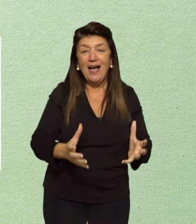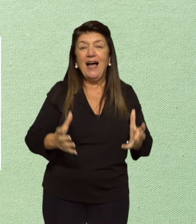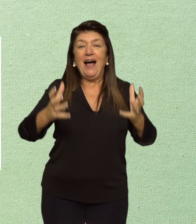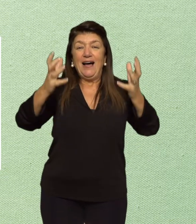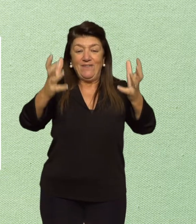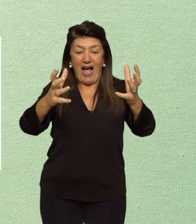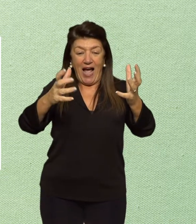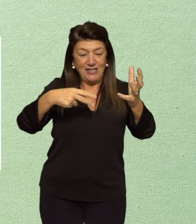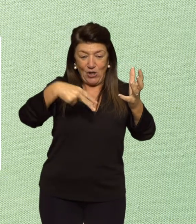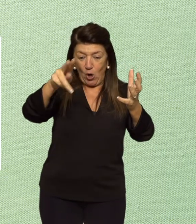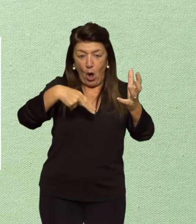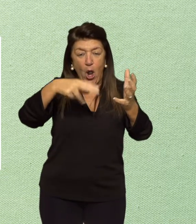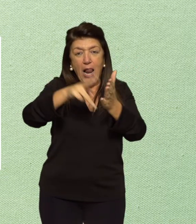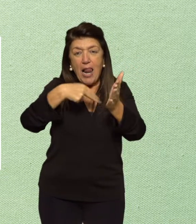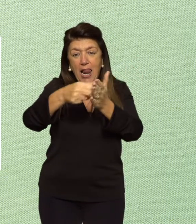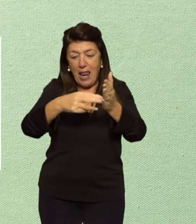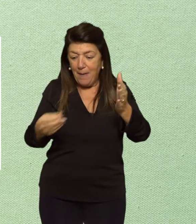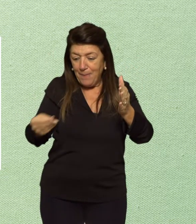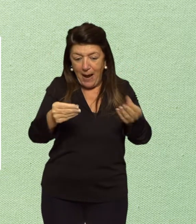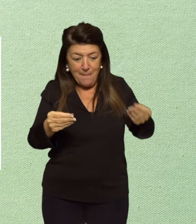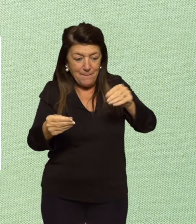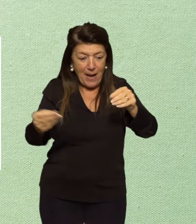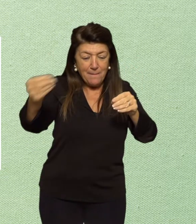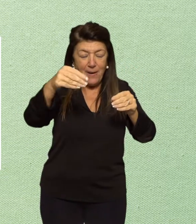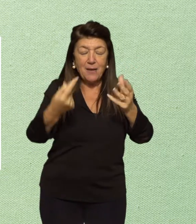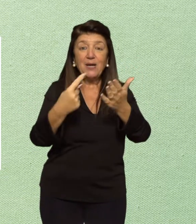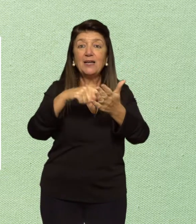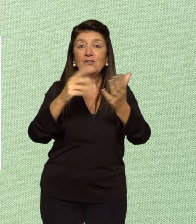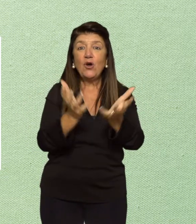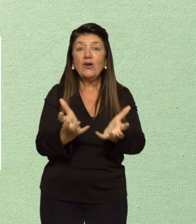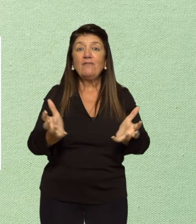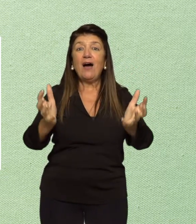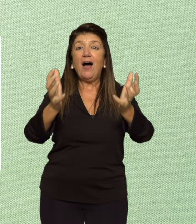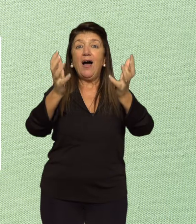diversa da prima, questo non lo possiamo negare, ma in maniera continua anche